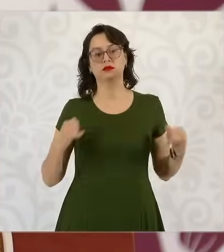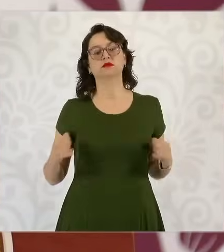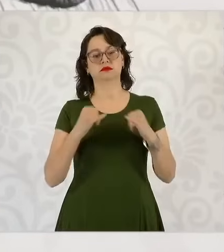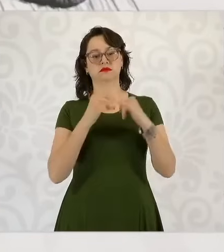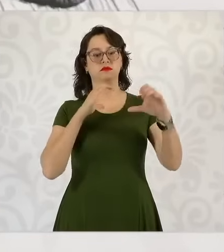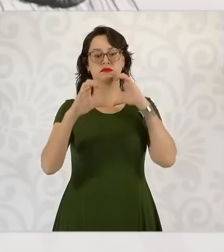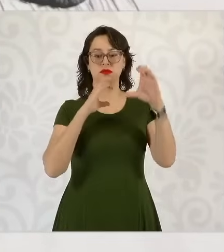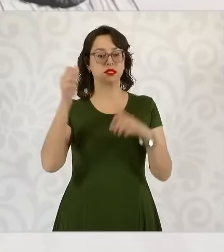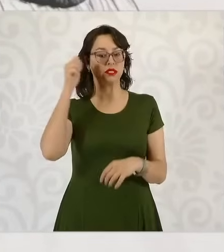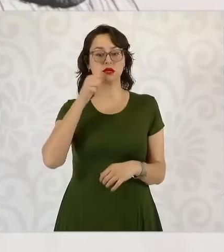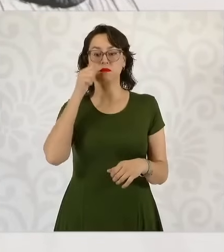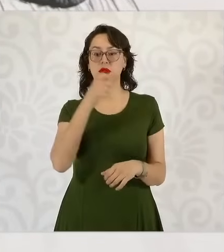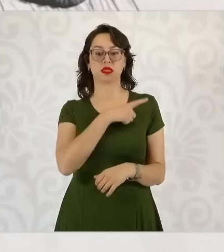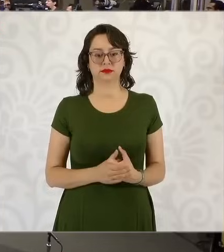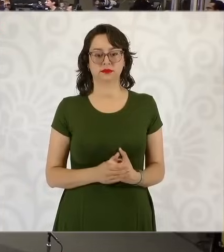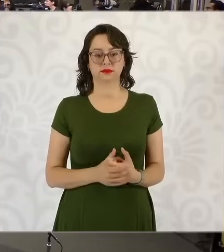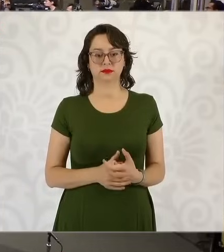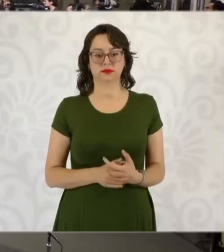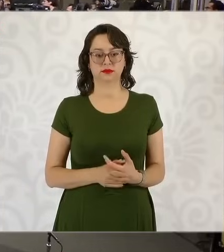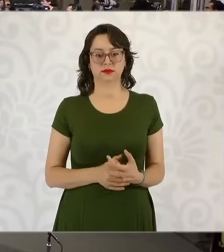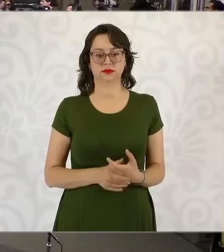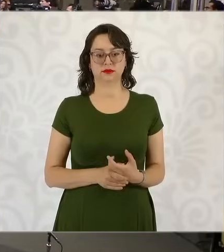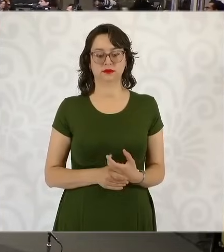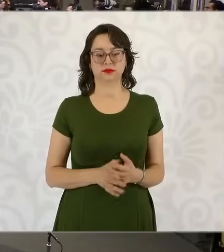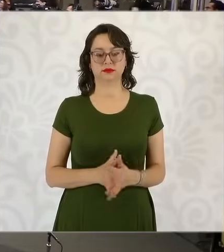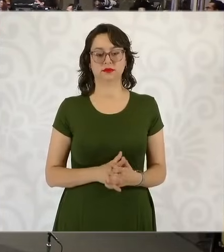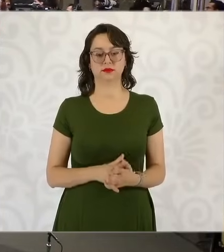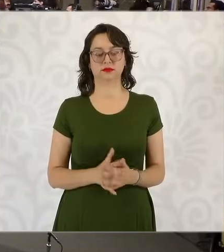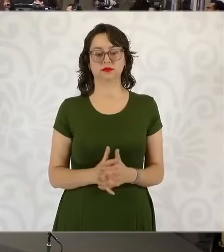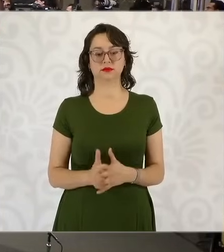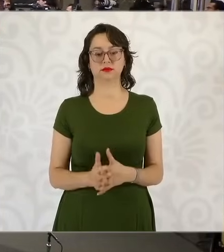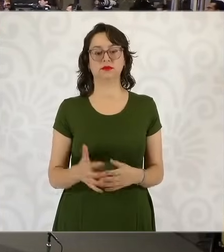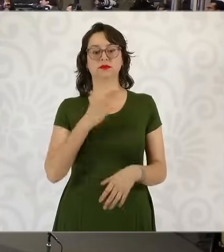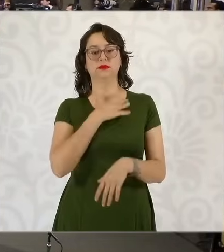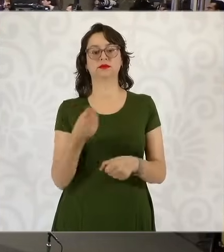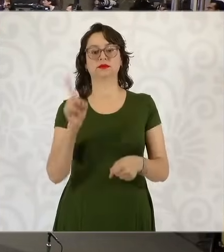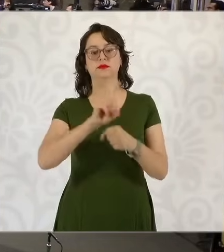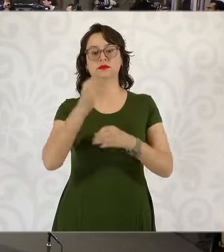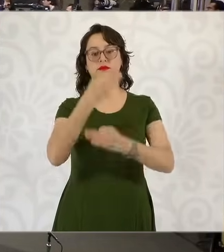debe prevalecer siempre buenos días a todas y todos carlos Navarro de Heraldo Media Group